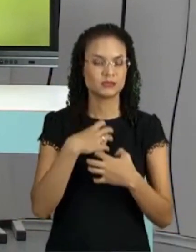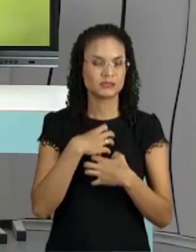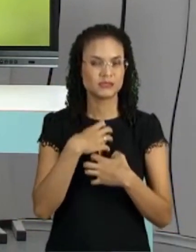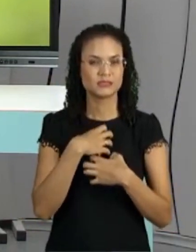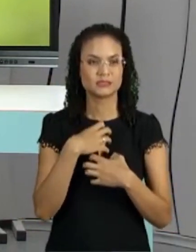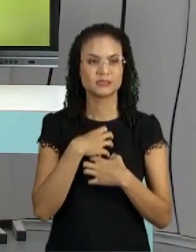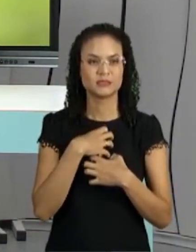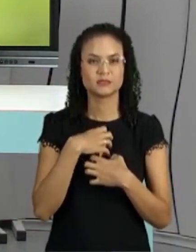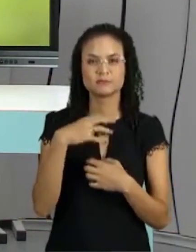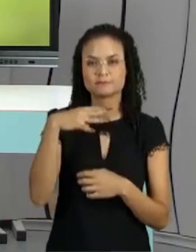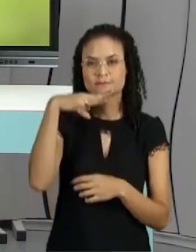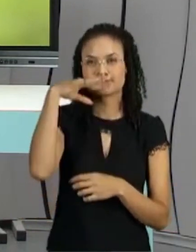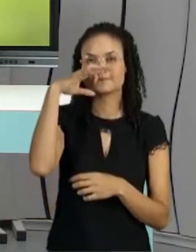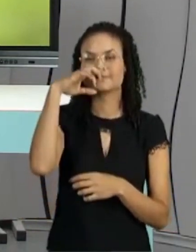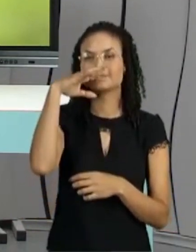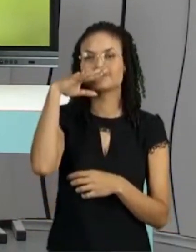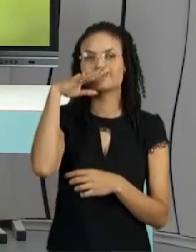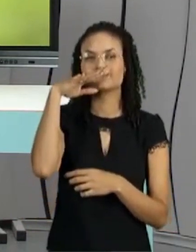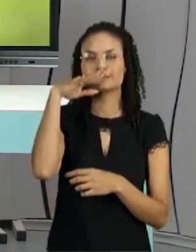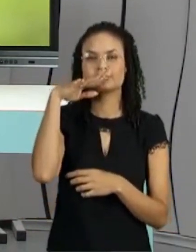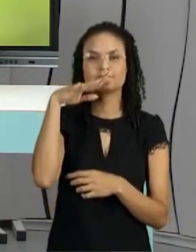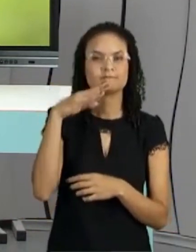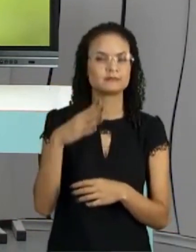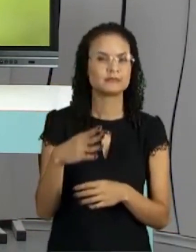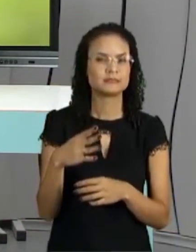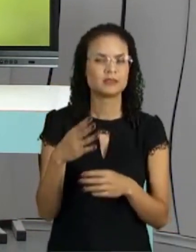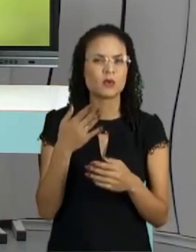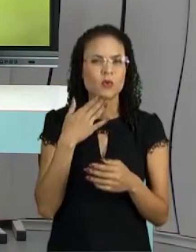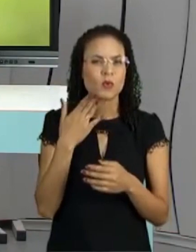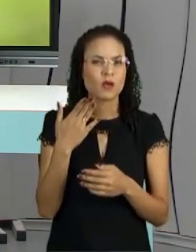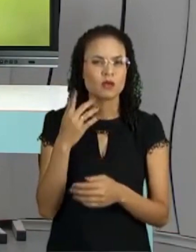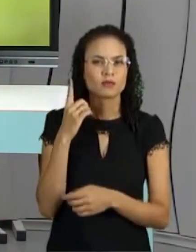descobrir que substância que é. Ela não viu, tá gente?